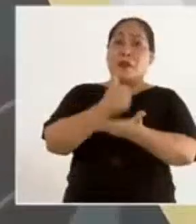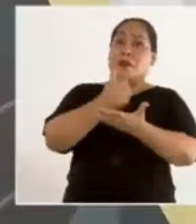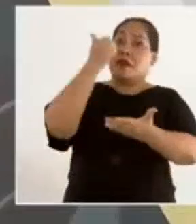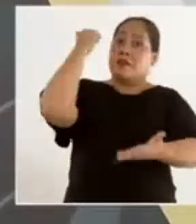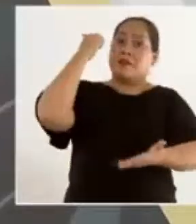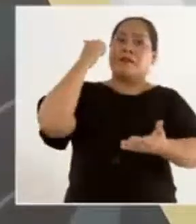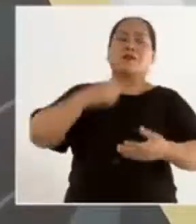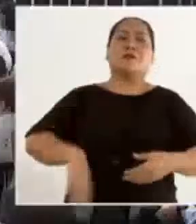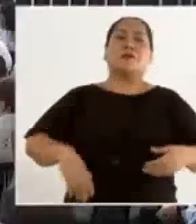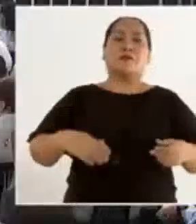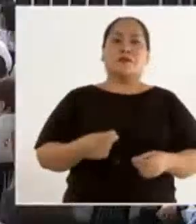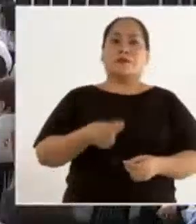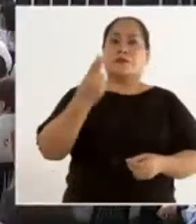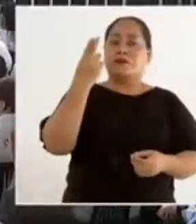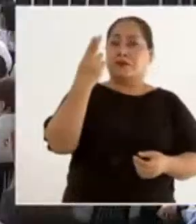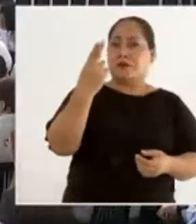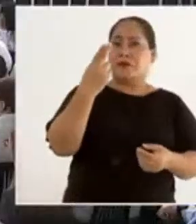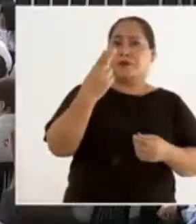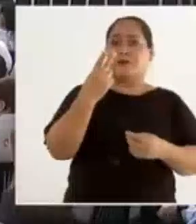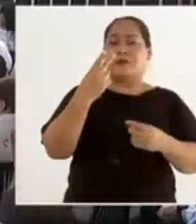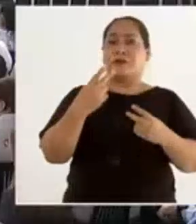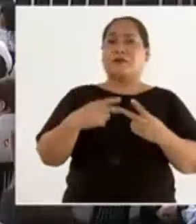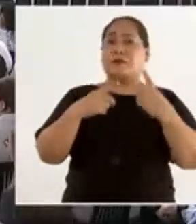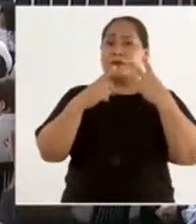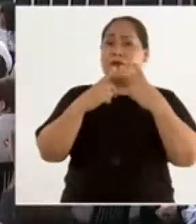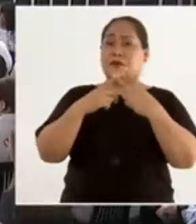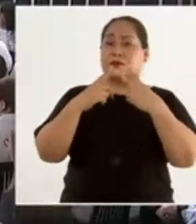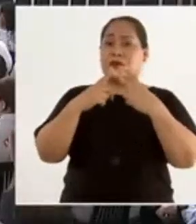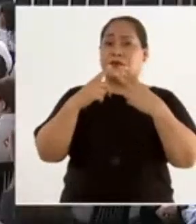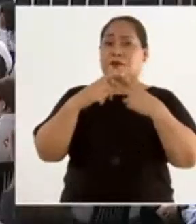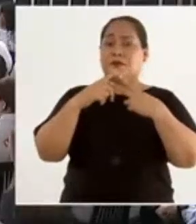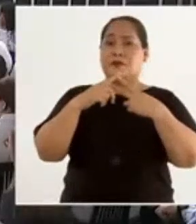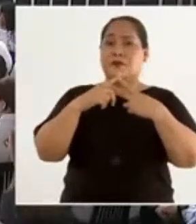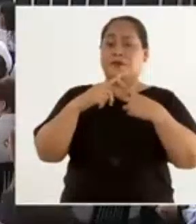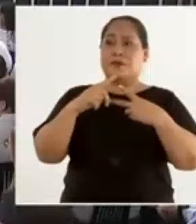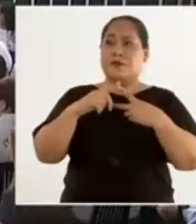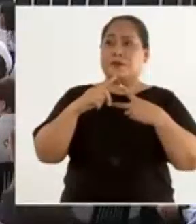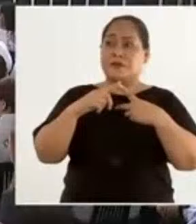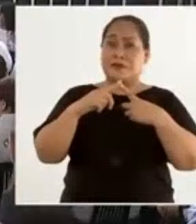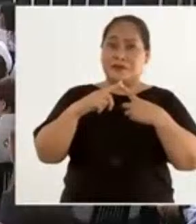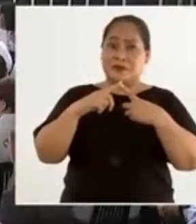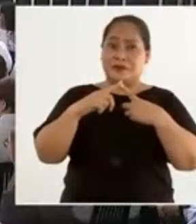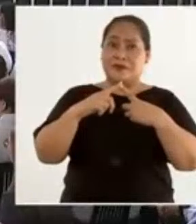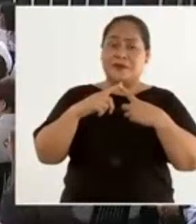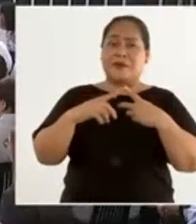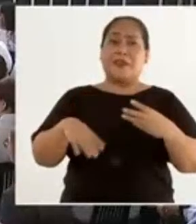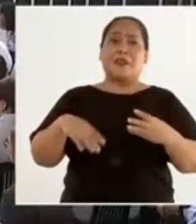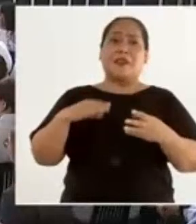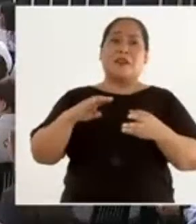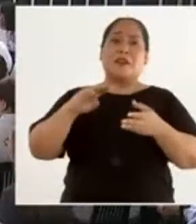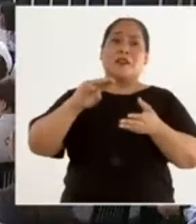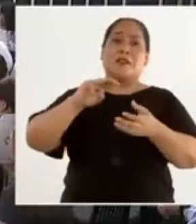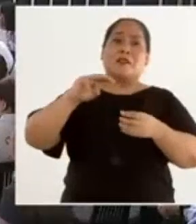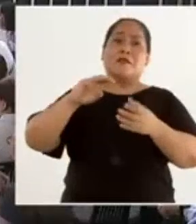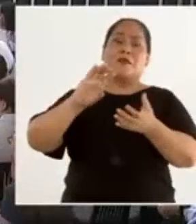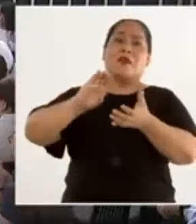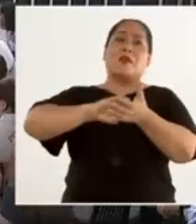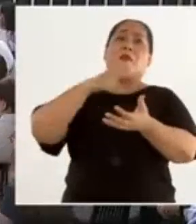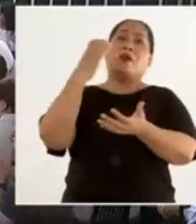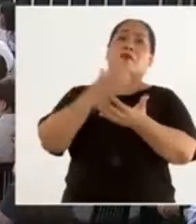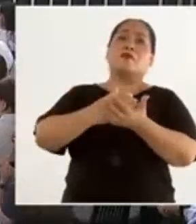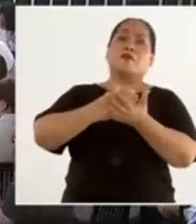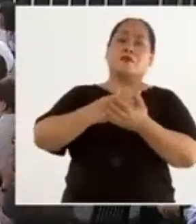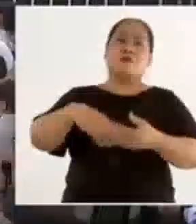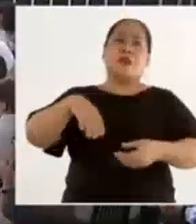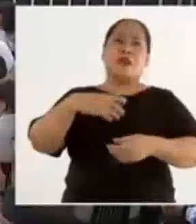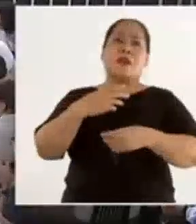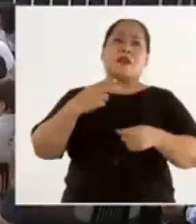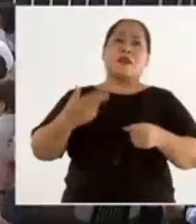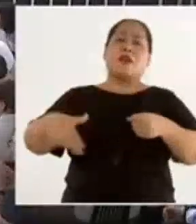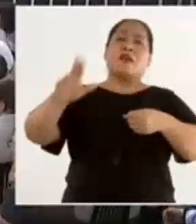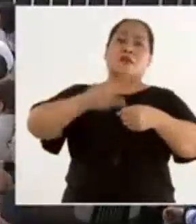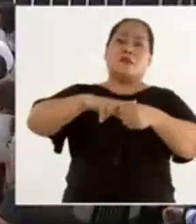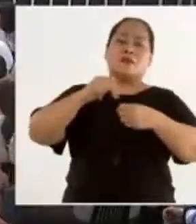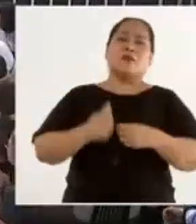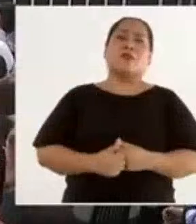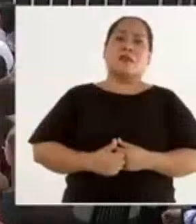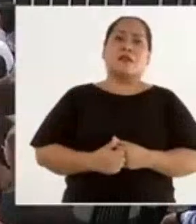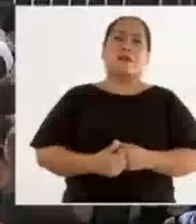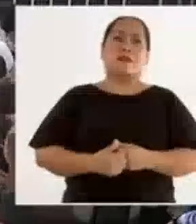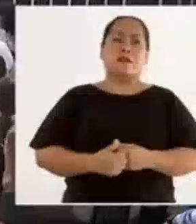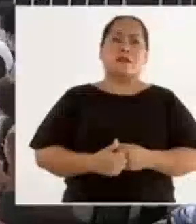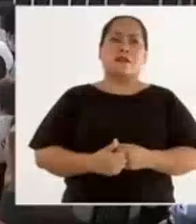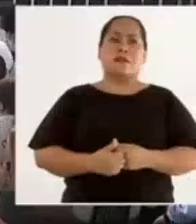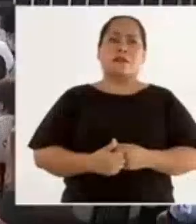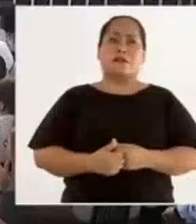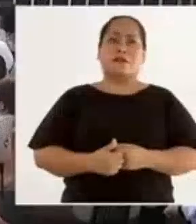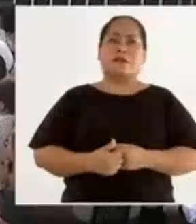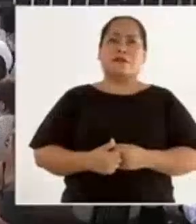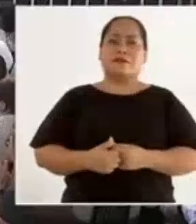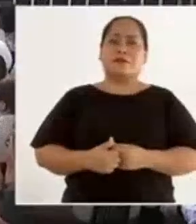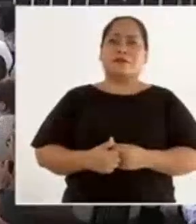2026. Empezaremos en el 2026. La primera es la sustitución del Hospital General de Macuspana